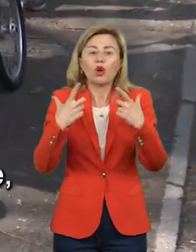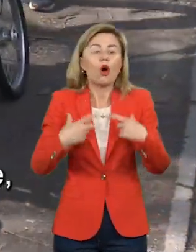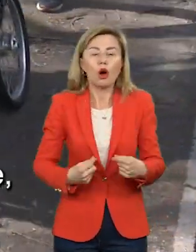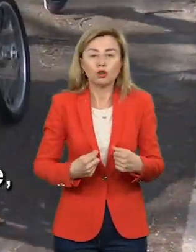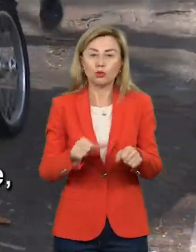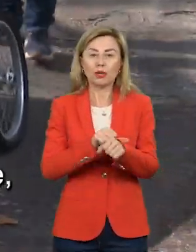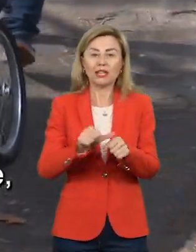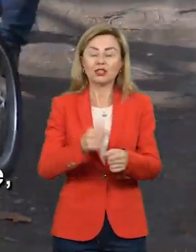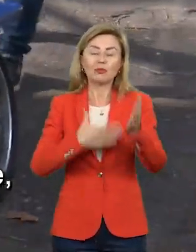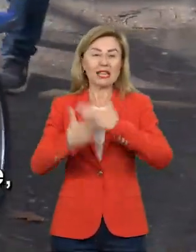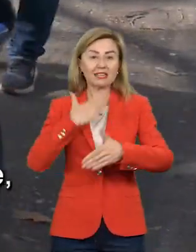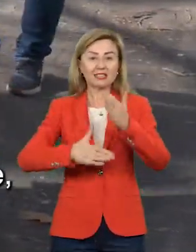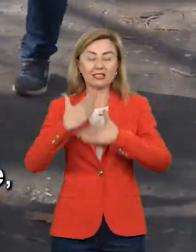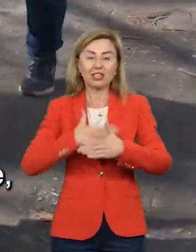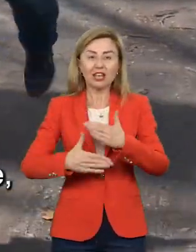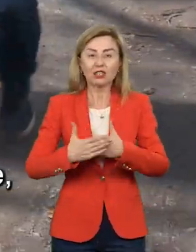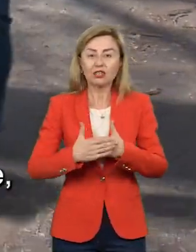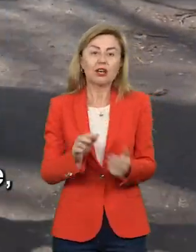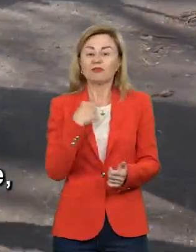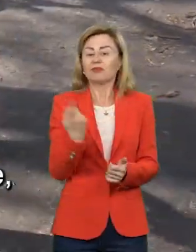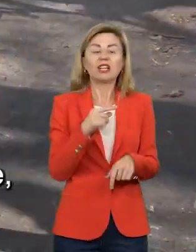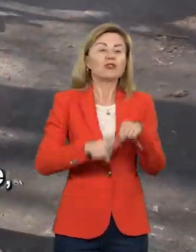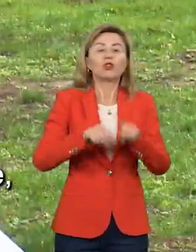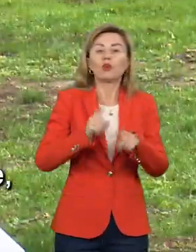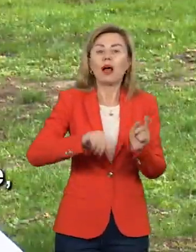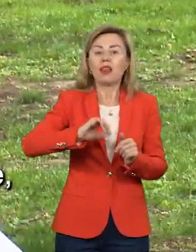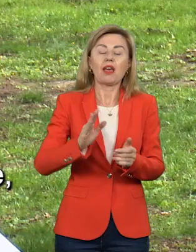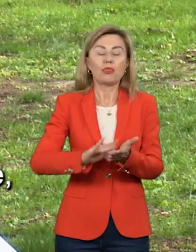aby cieszyć się tym, co dla nas wydaje się takie naturalne, czyli jazdą na rowerze.